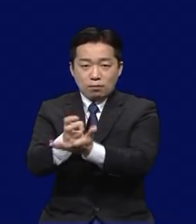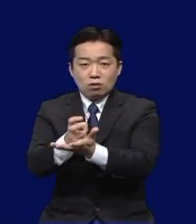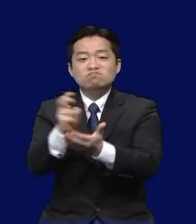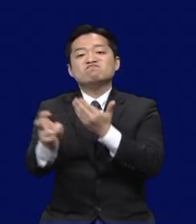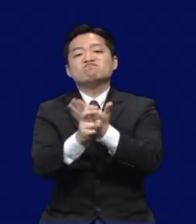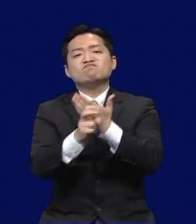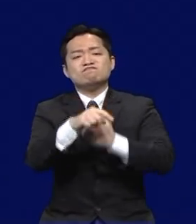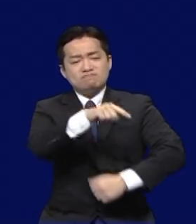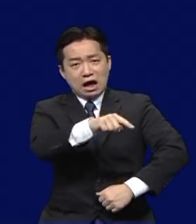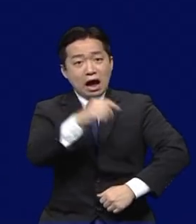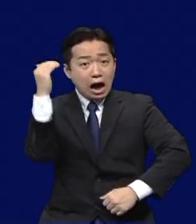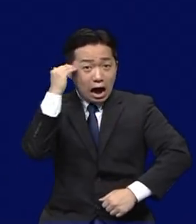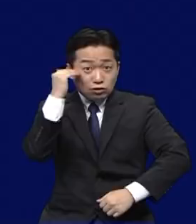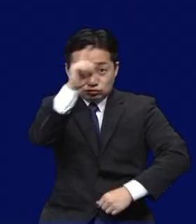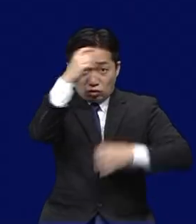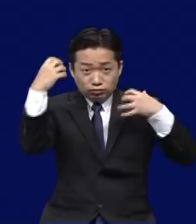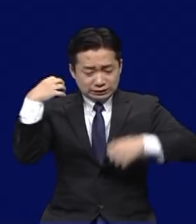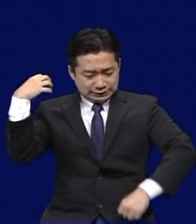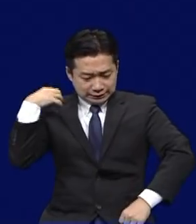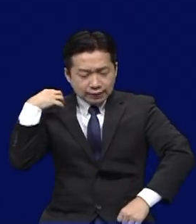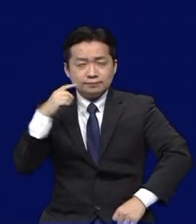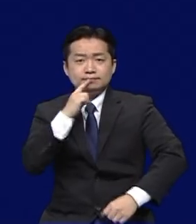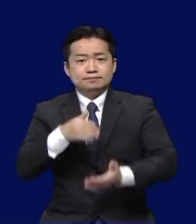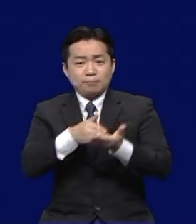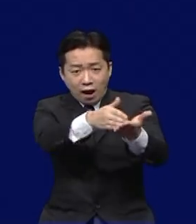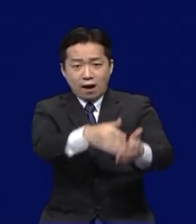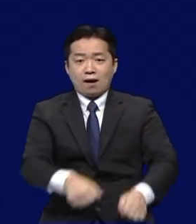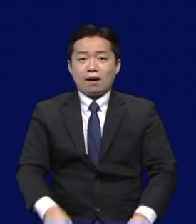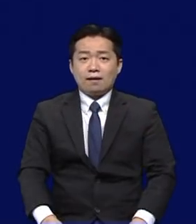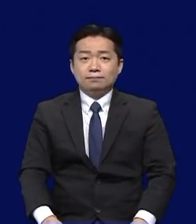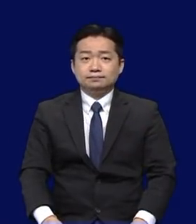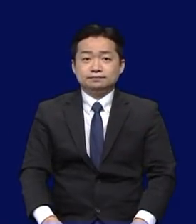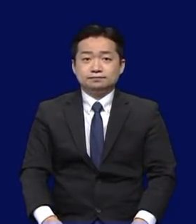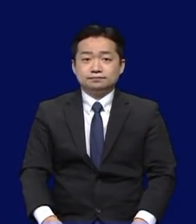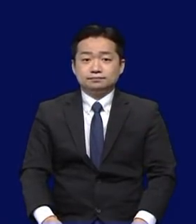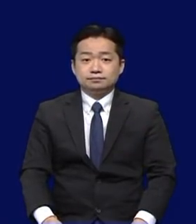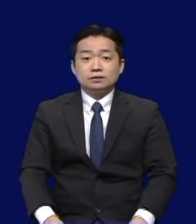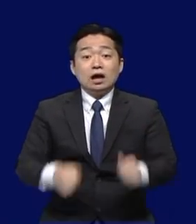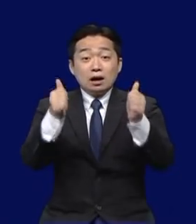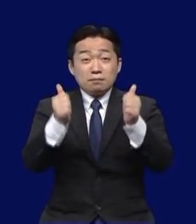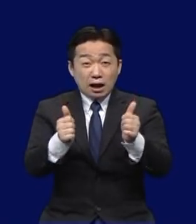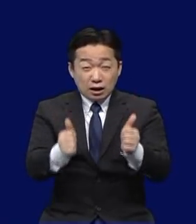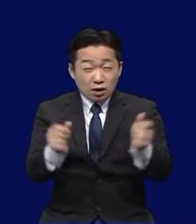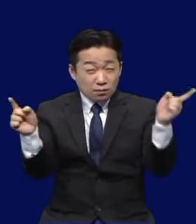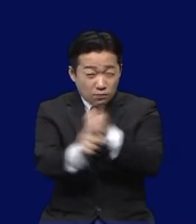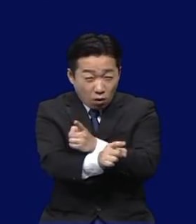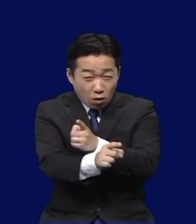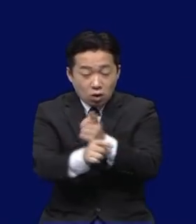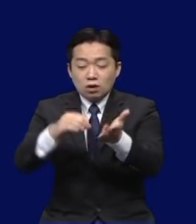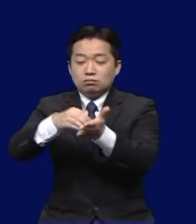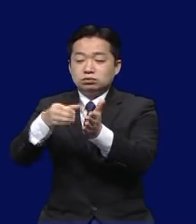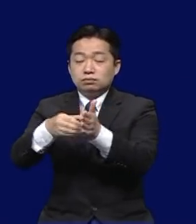위반이라고 주장하면서 한국 정부 책임론을 들고 나왔습니다. 판결을 시정하기 위한 적절한 조치를 즉각